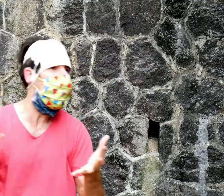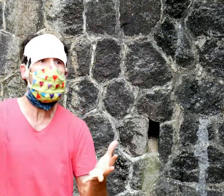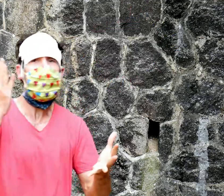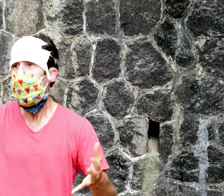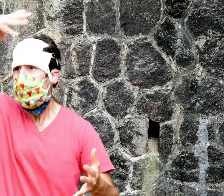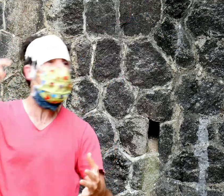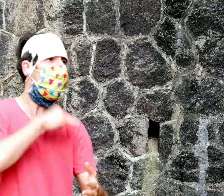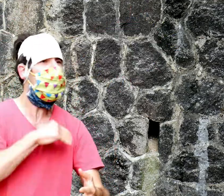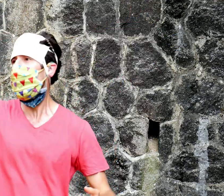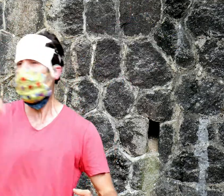J'ai besoin d'une douche !